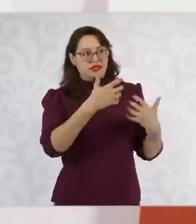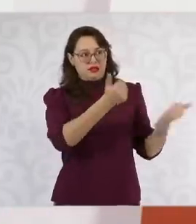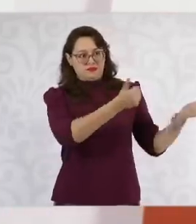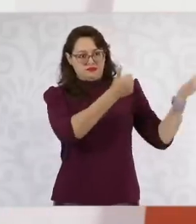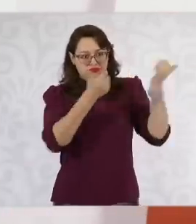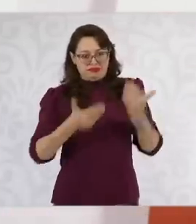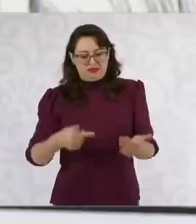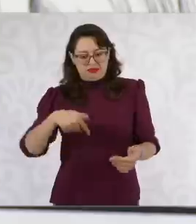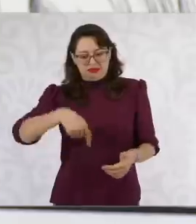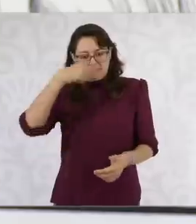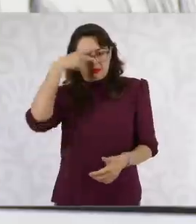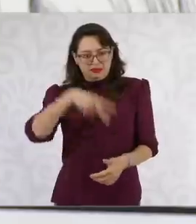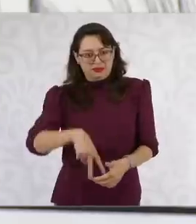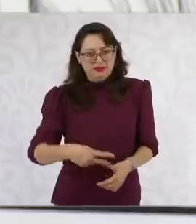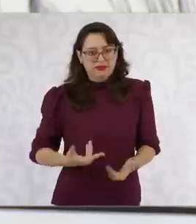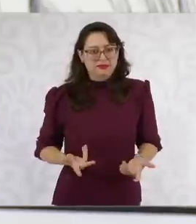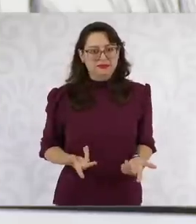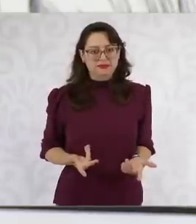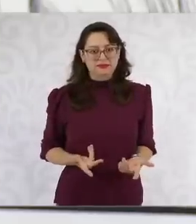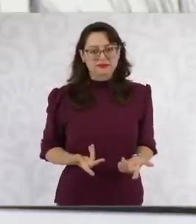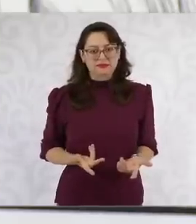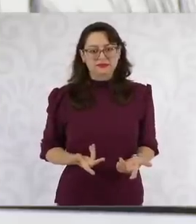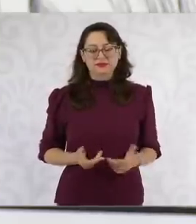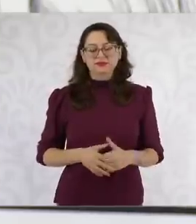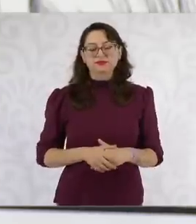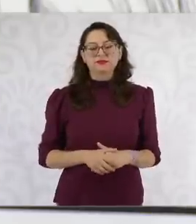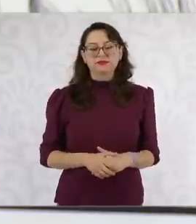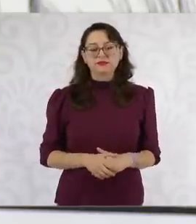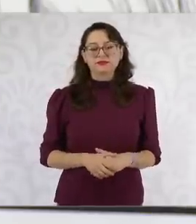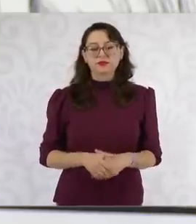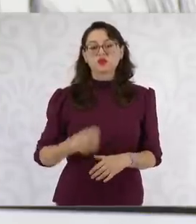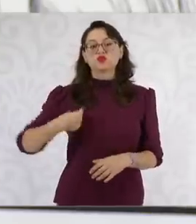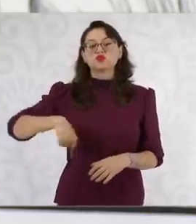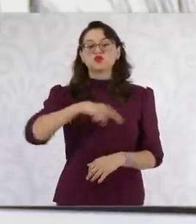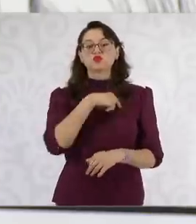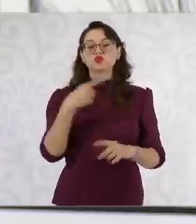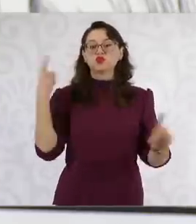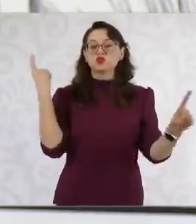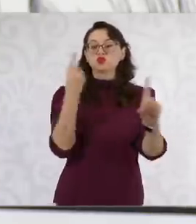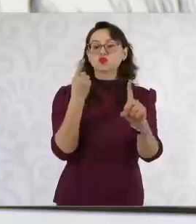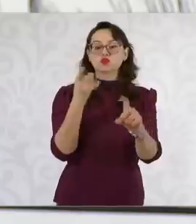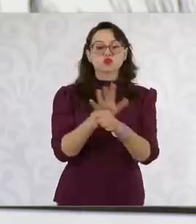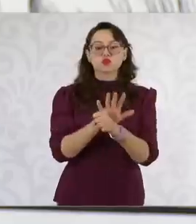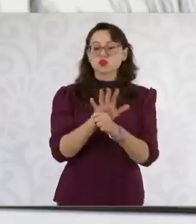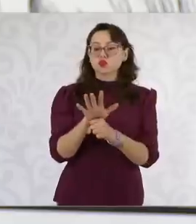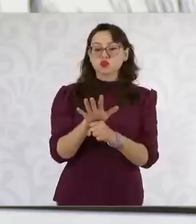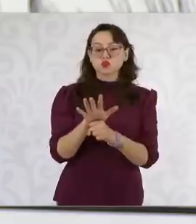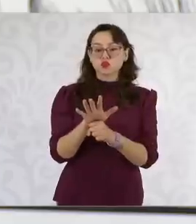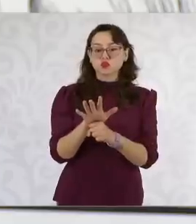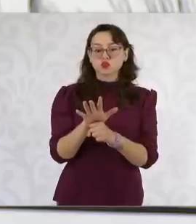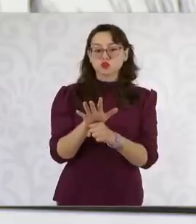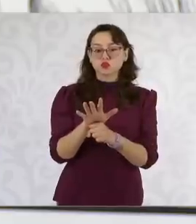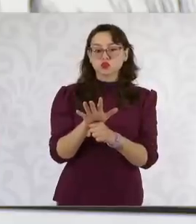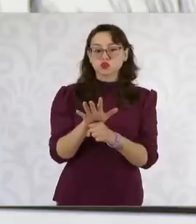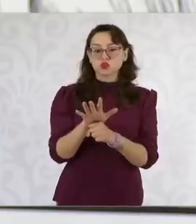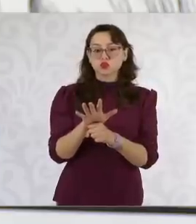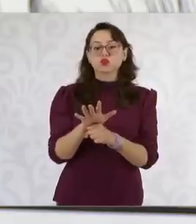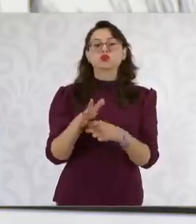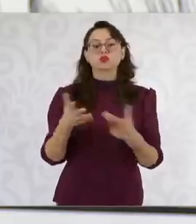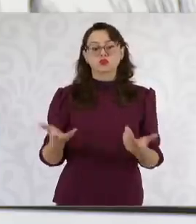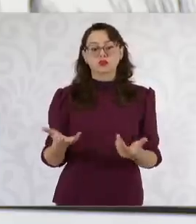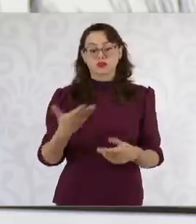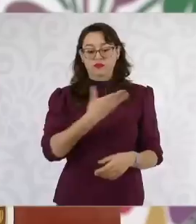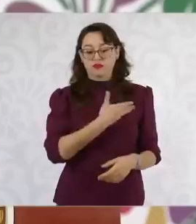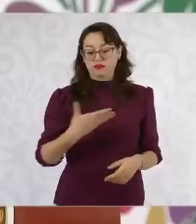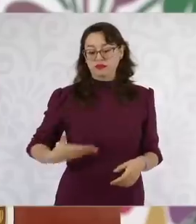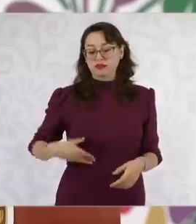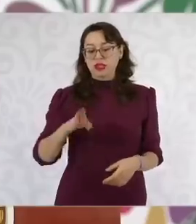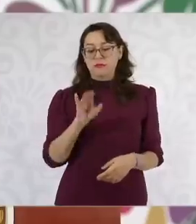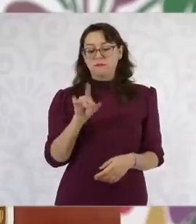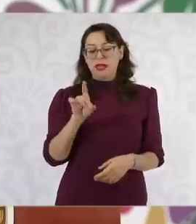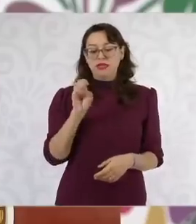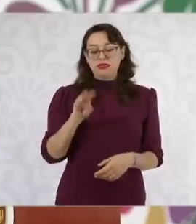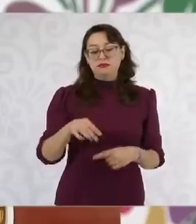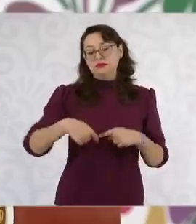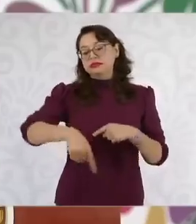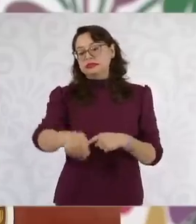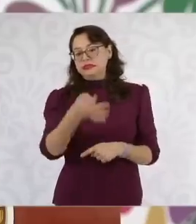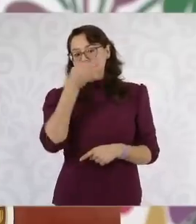México entonces Nuestro objetivo es el presidente biden termina el 20 de enero y cuando entre el